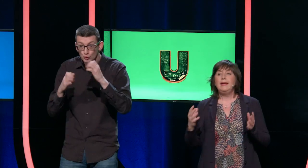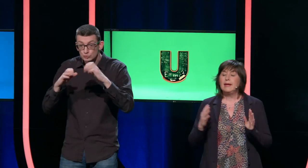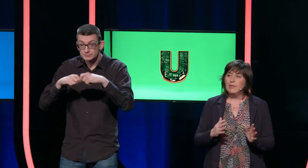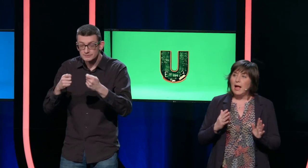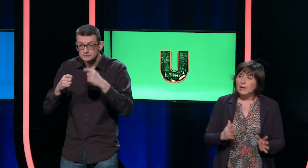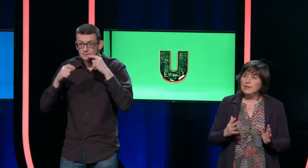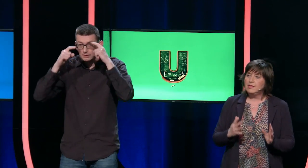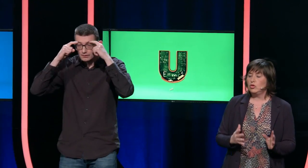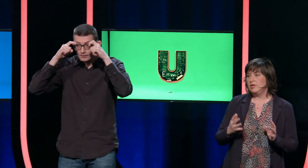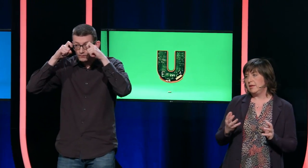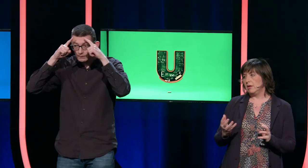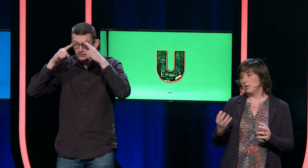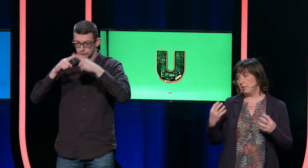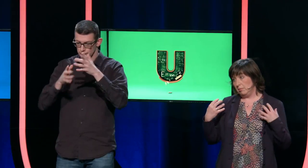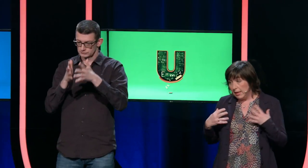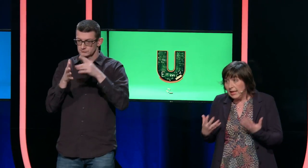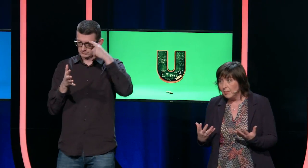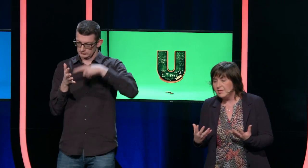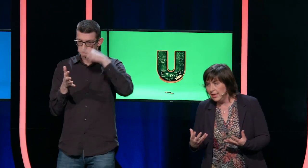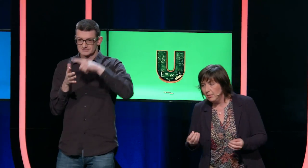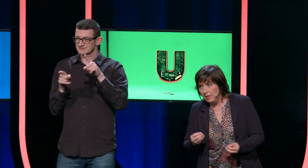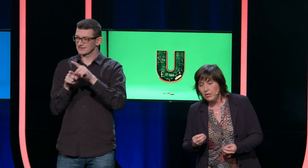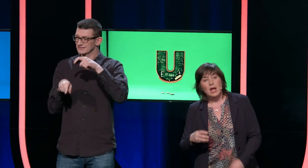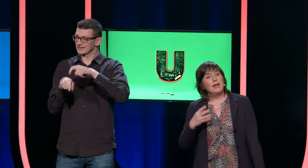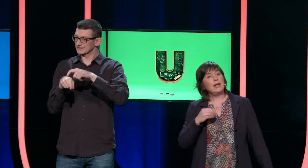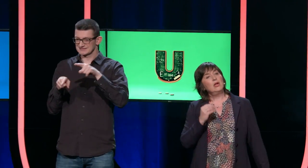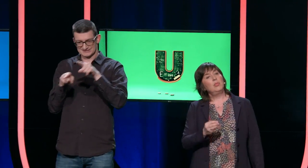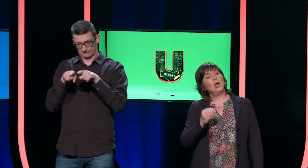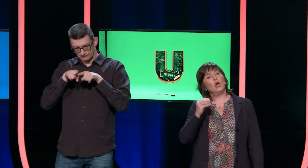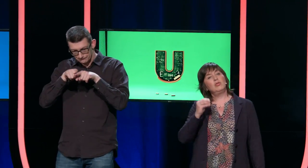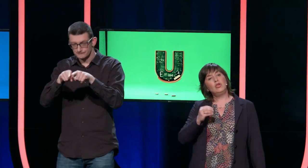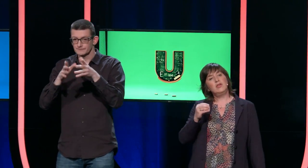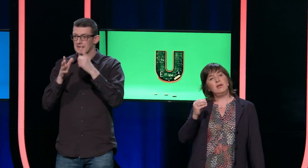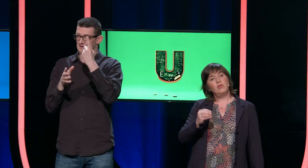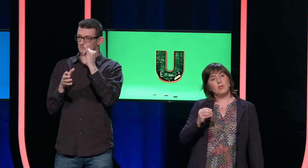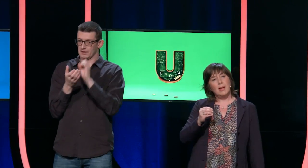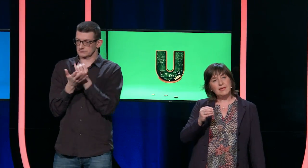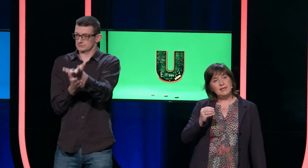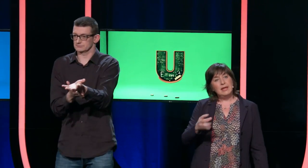en je kan al die lichaamsdelen gebruiken om stukjes informatie